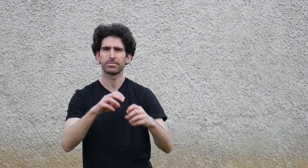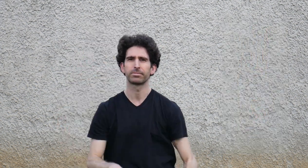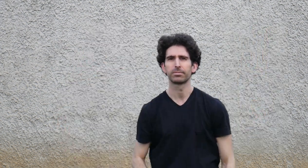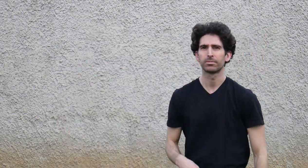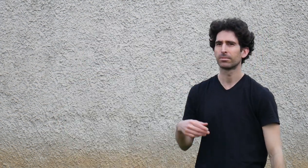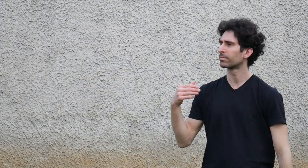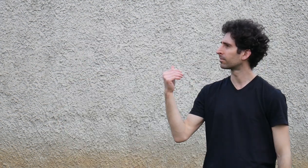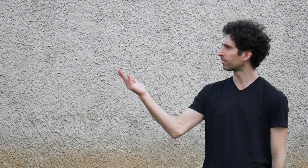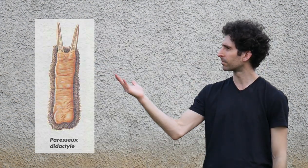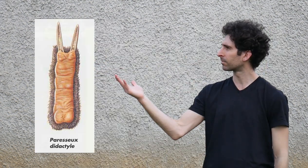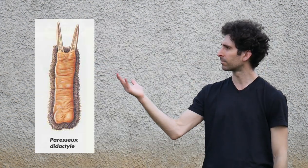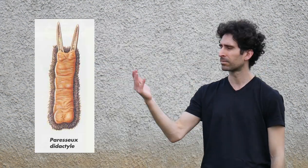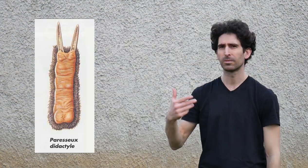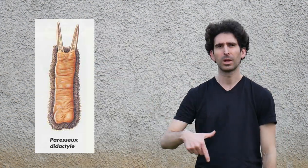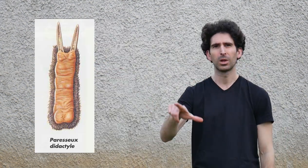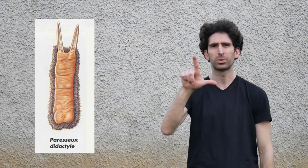contre deux pour les bidactyles.